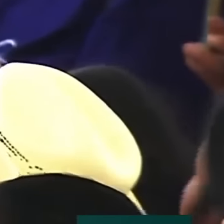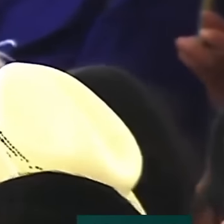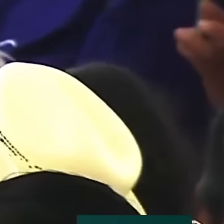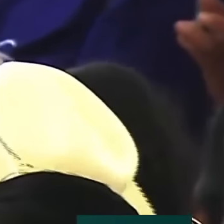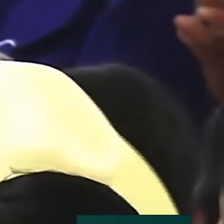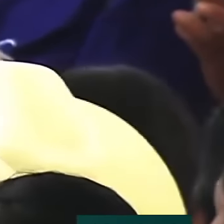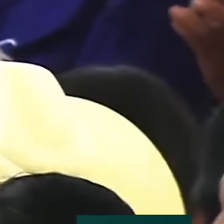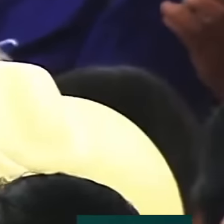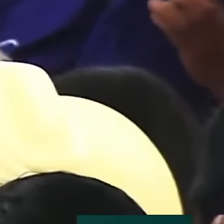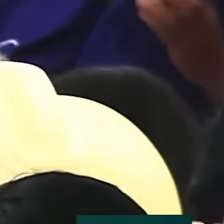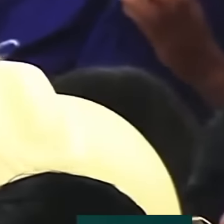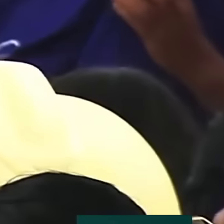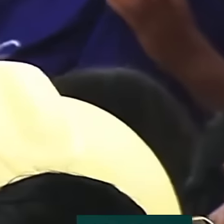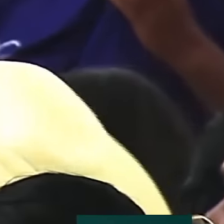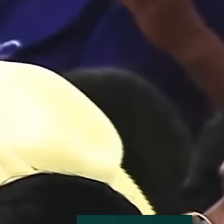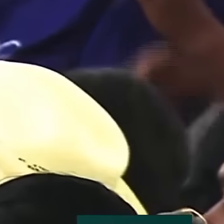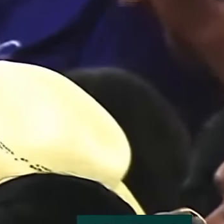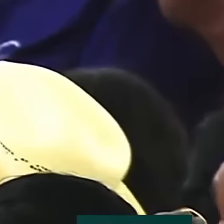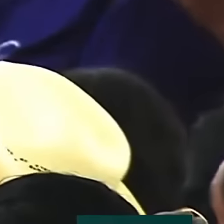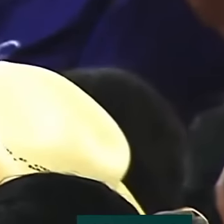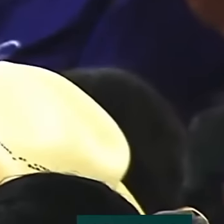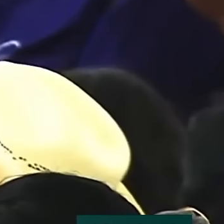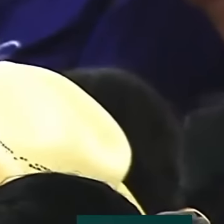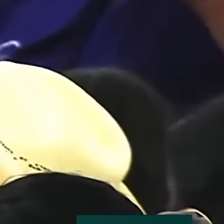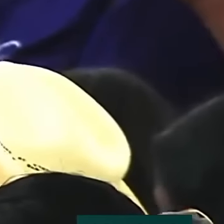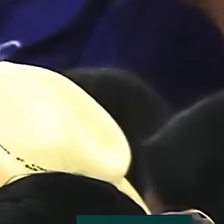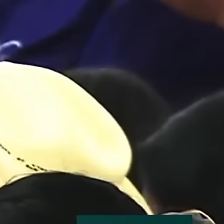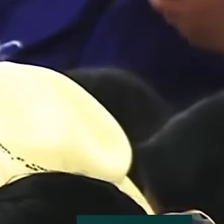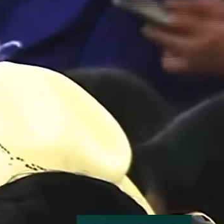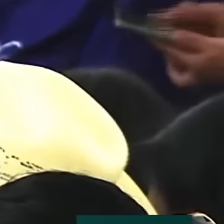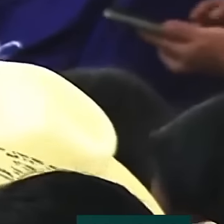Mor